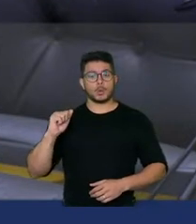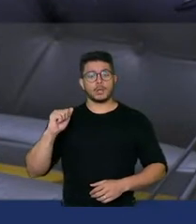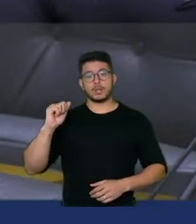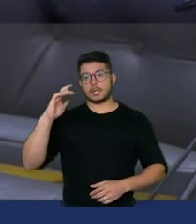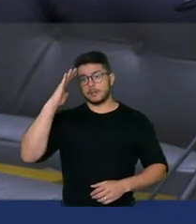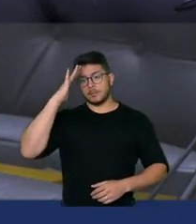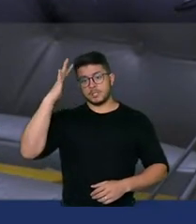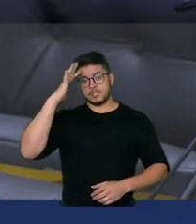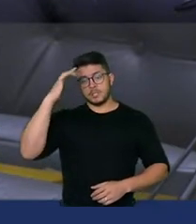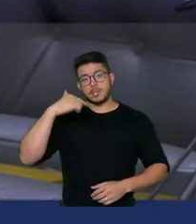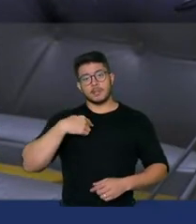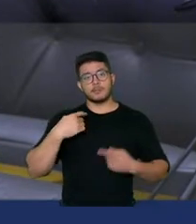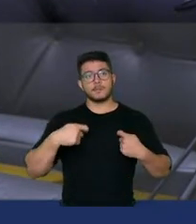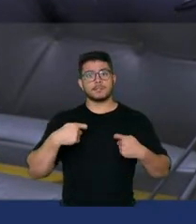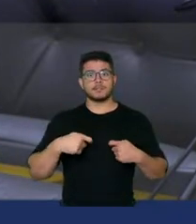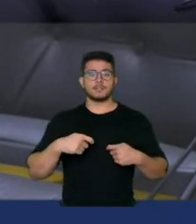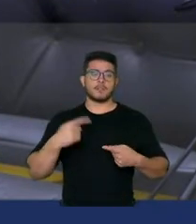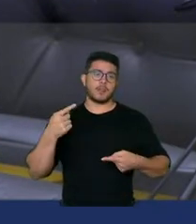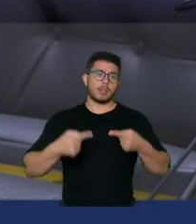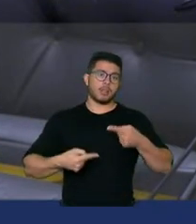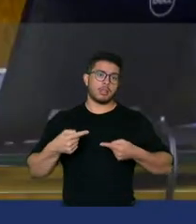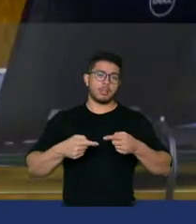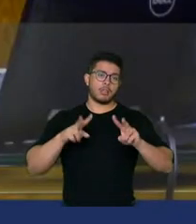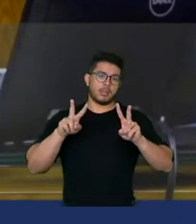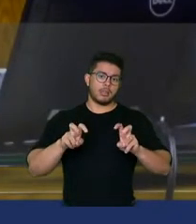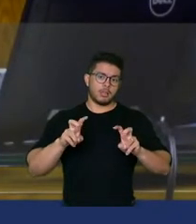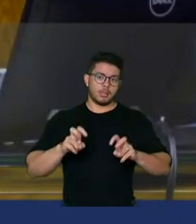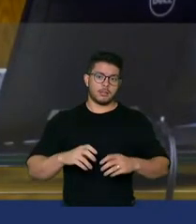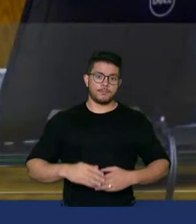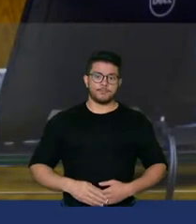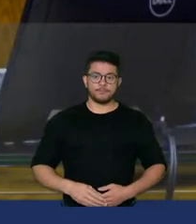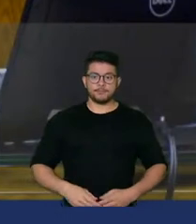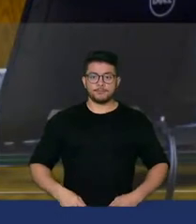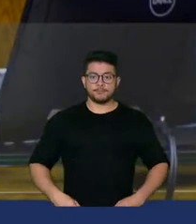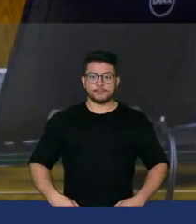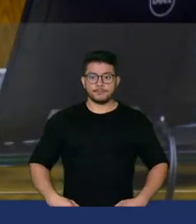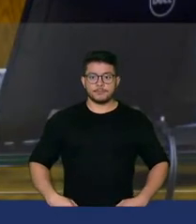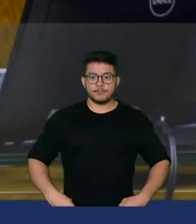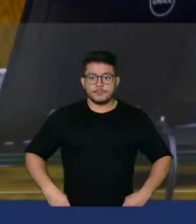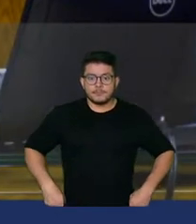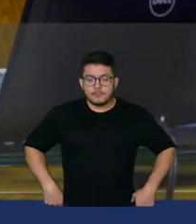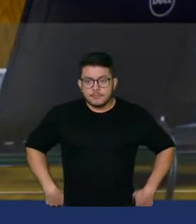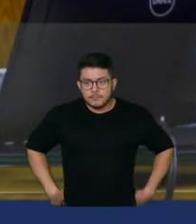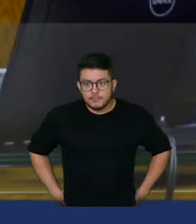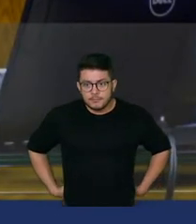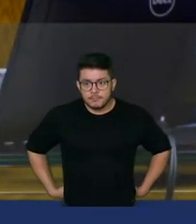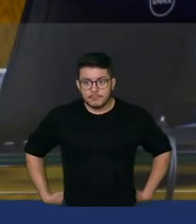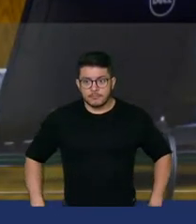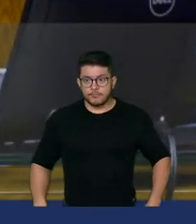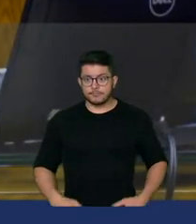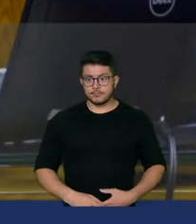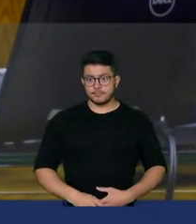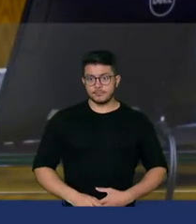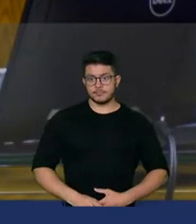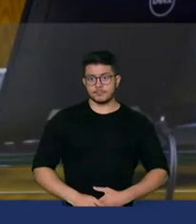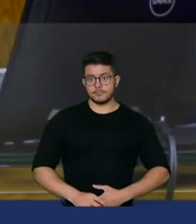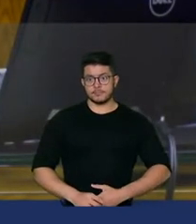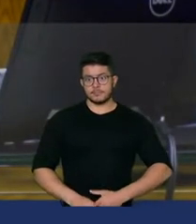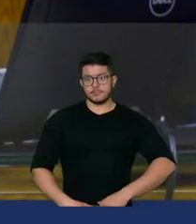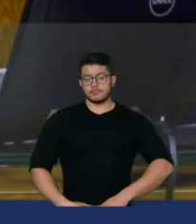OUTRA. CIDADÃO RECENTE, GRANDE DEPUTADO, NUNCA IMAGINEI QUE USARIA PARA FAZER ESSE TIPO DE TRATATIVA. MEU